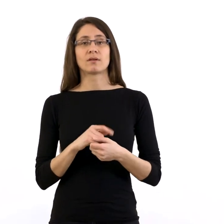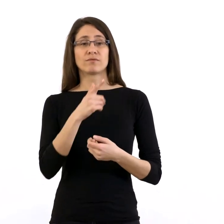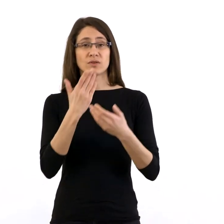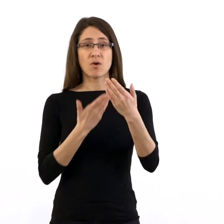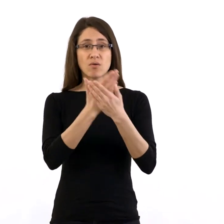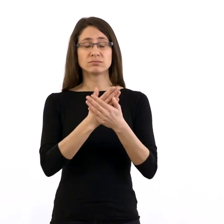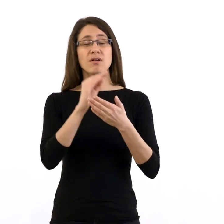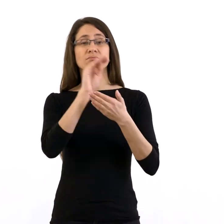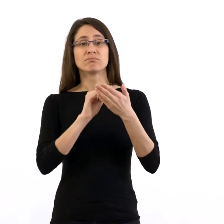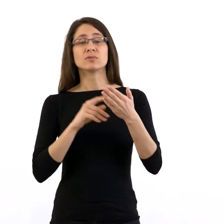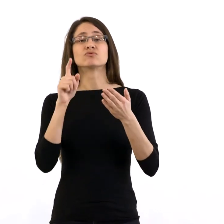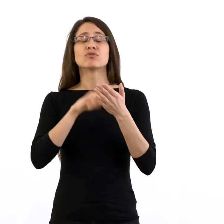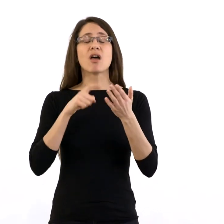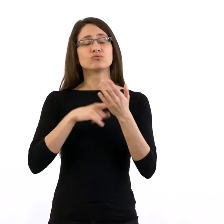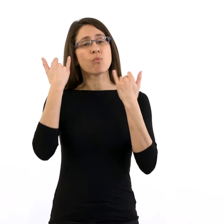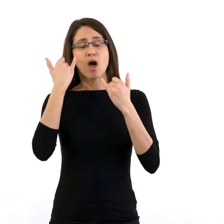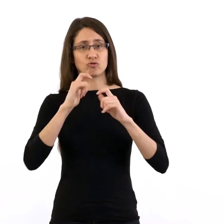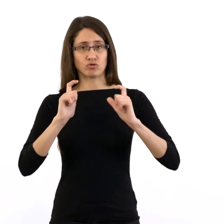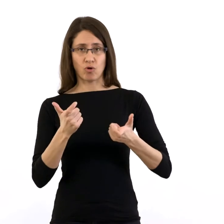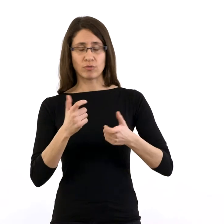Najczęstsze błędy merytoryczne: